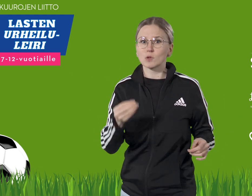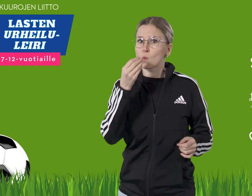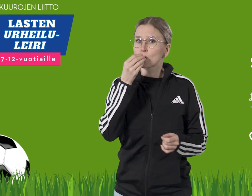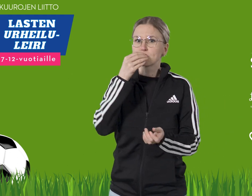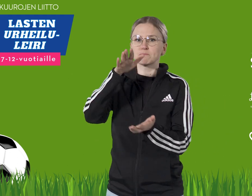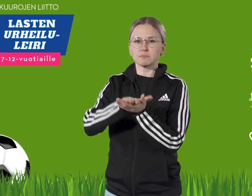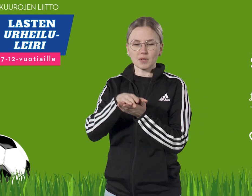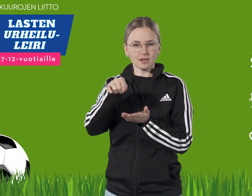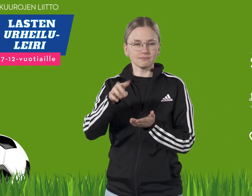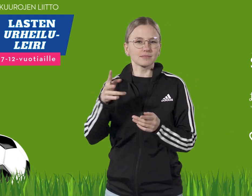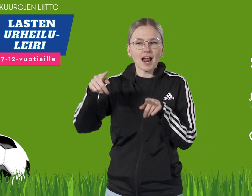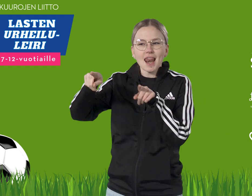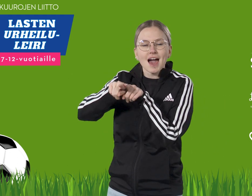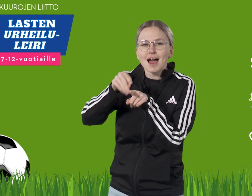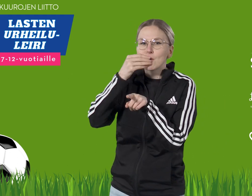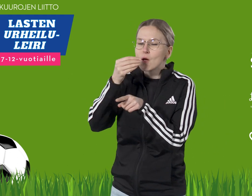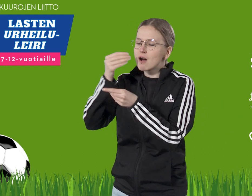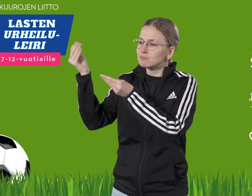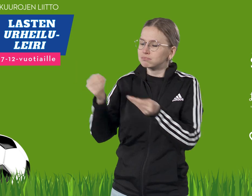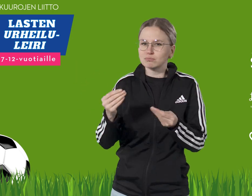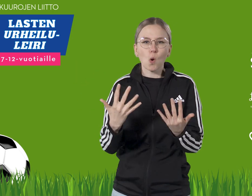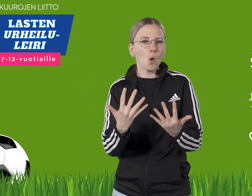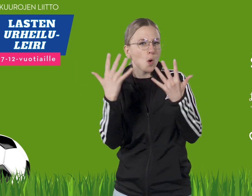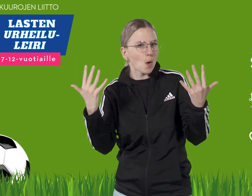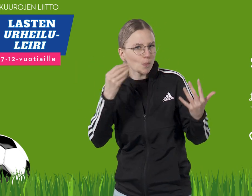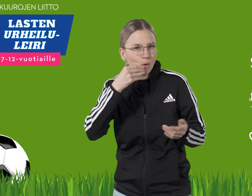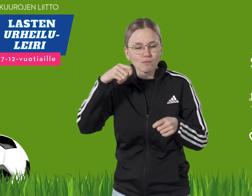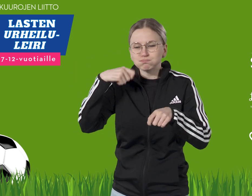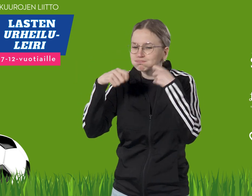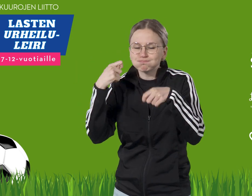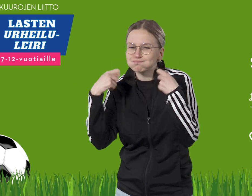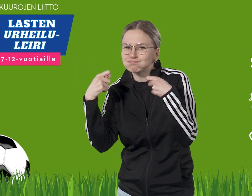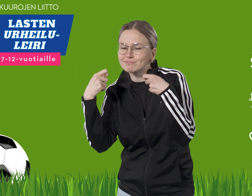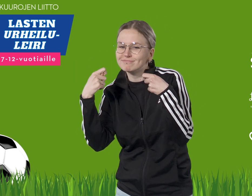Ruokailemme Pajulahden ravintolassa, jossa tarjolla on maittavaa lähiruokaa ja luomua.